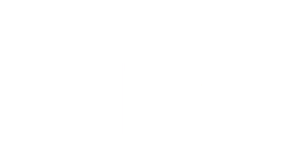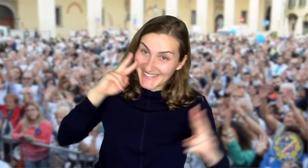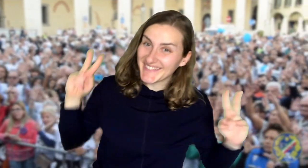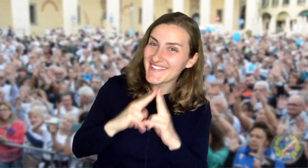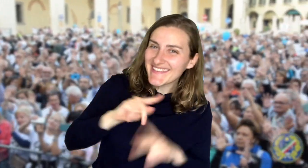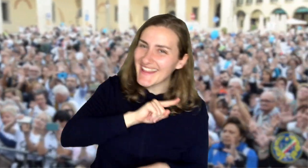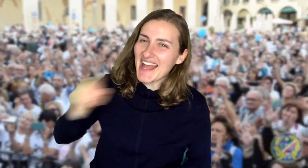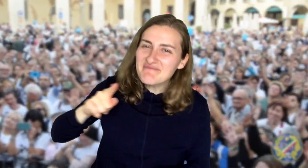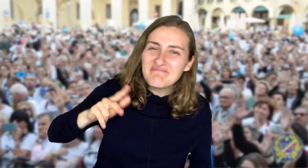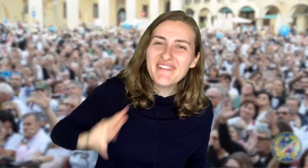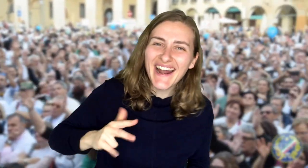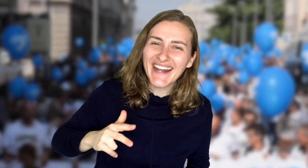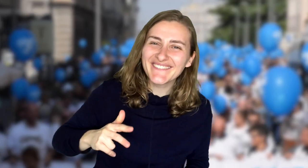Ci vediamo a Palermo!!!!